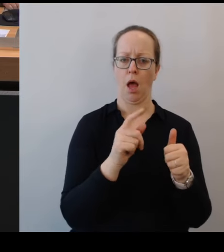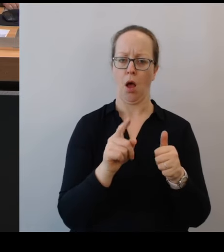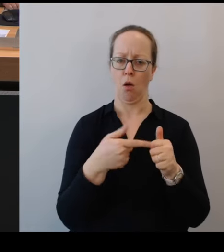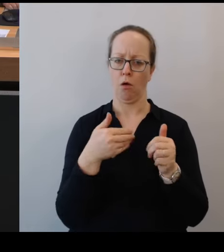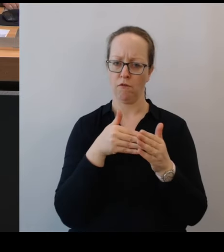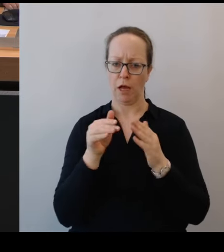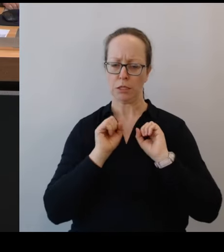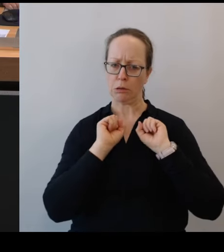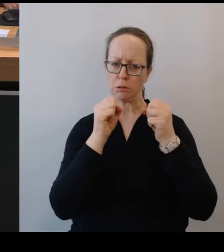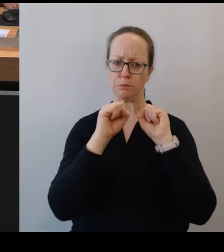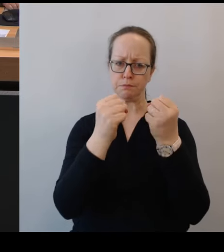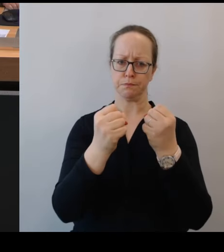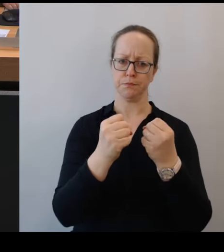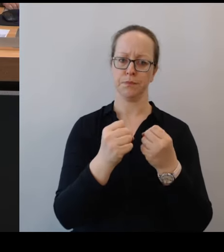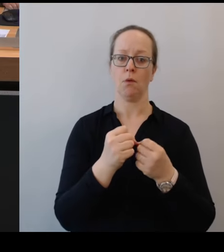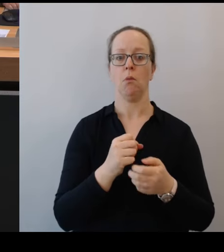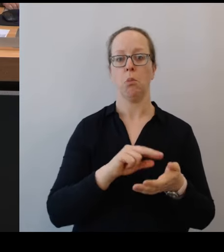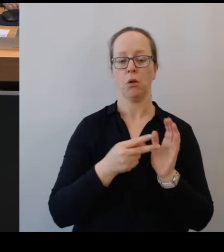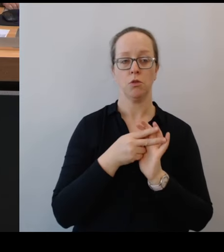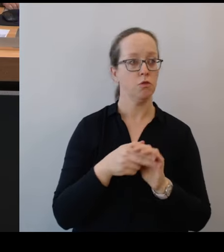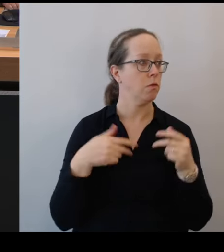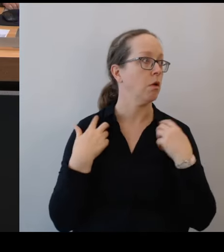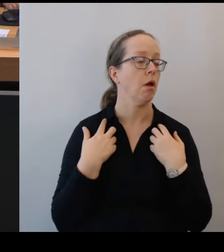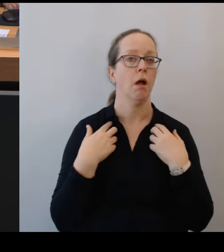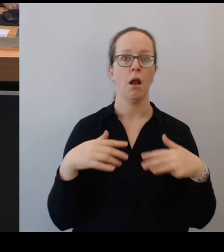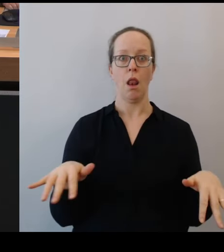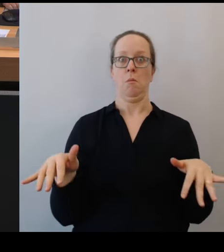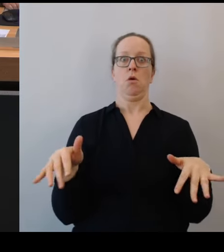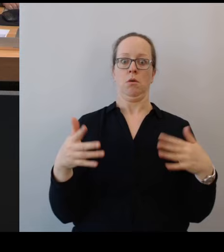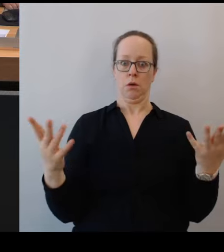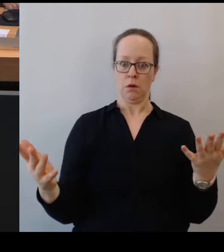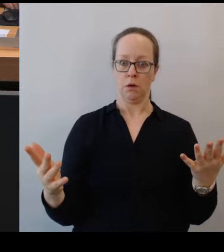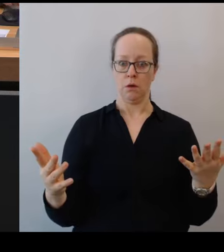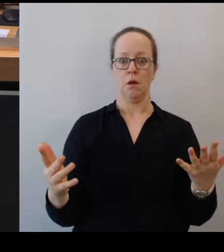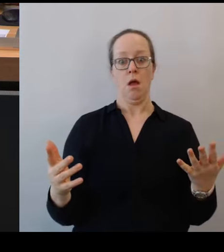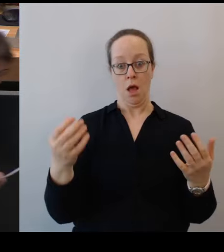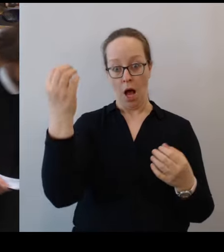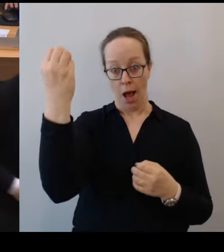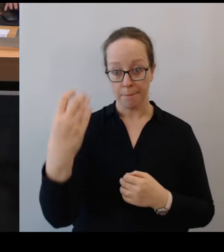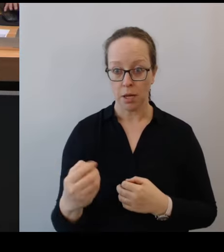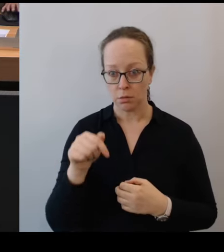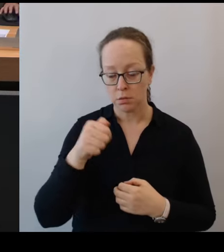der Ampel als auch vom Berliner Senat sehen, werden wir konsequent etwas entgegensetzen. Versprochen. Vielen Dank. (Beifall)